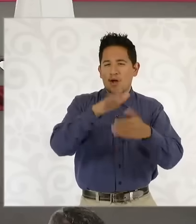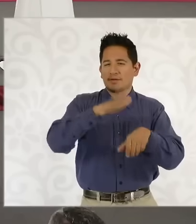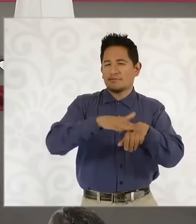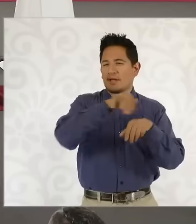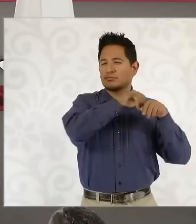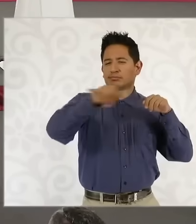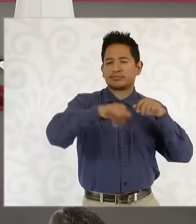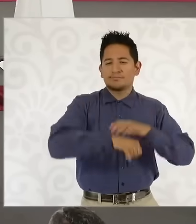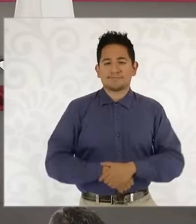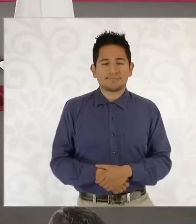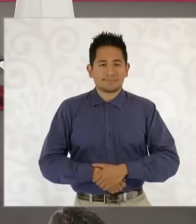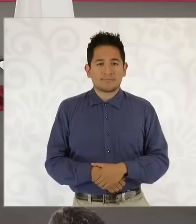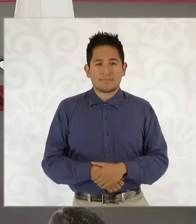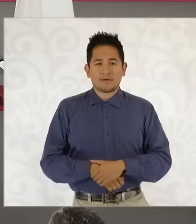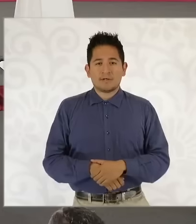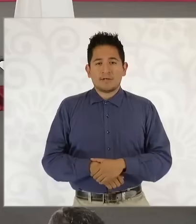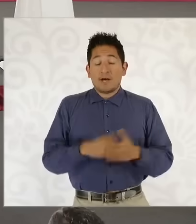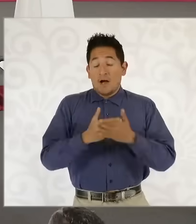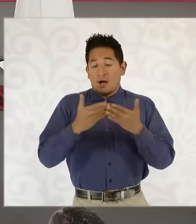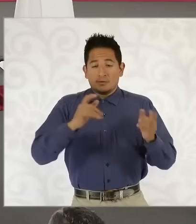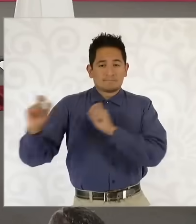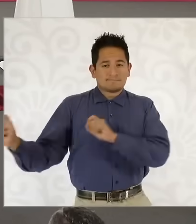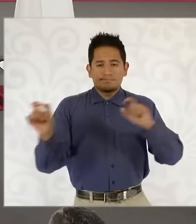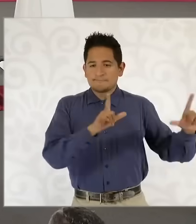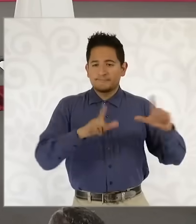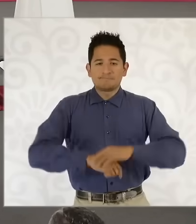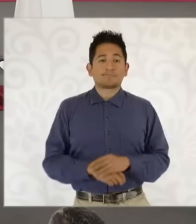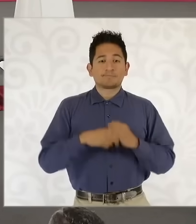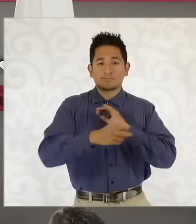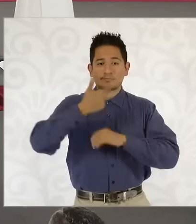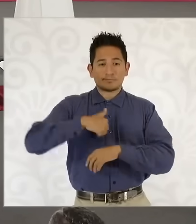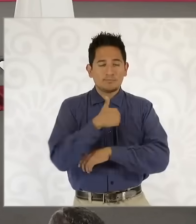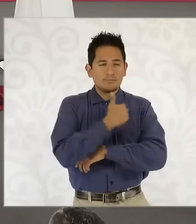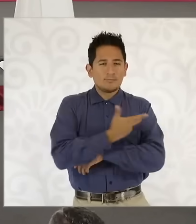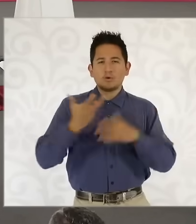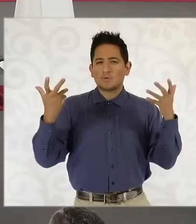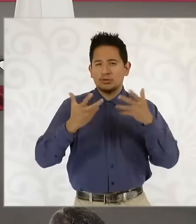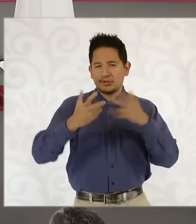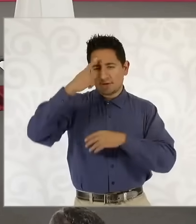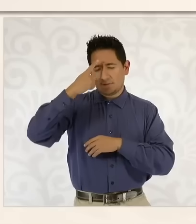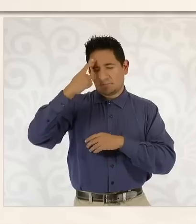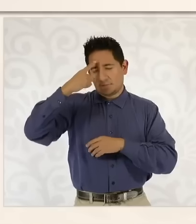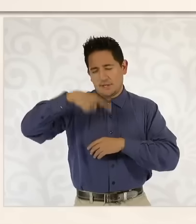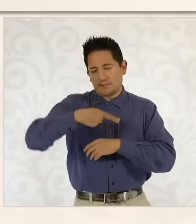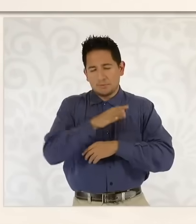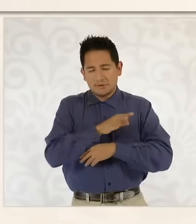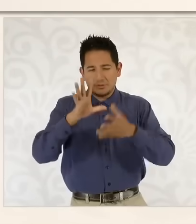por favor. Esto lo vamos a hacer eh para poder exponerlo un poco más sencillo. Lo dividí en tres